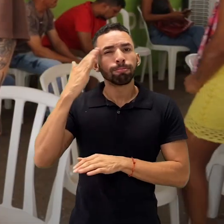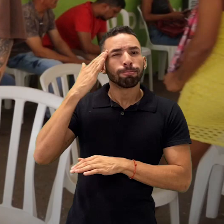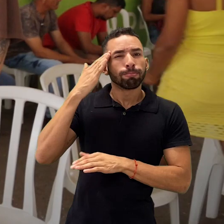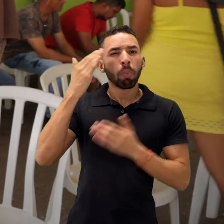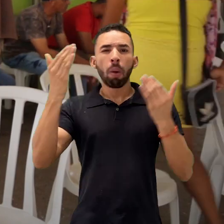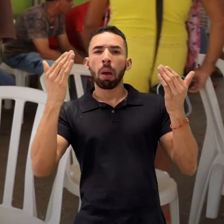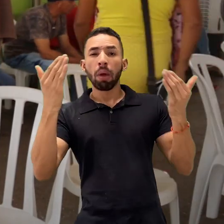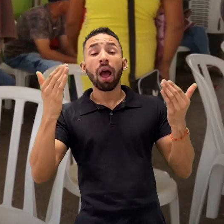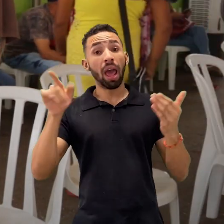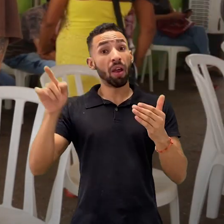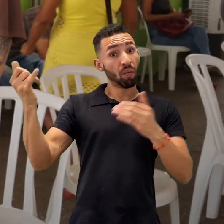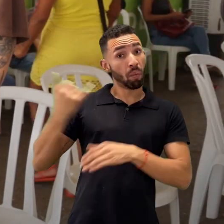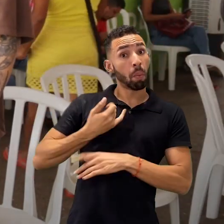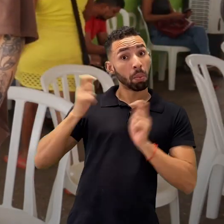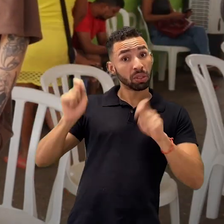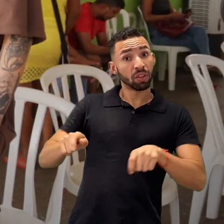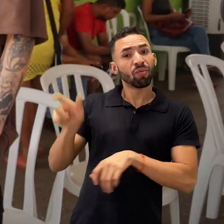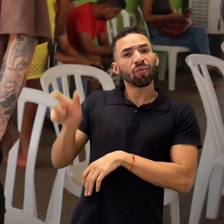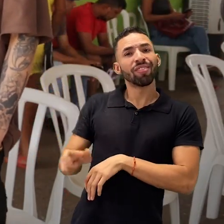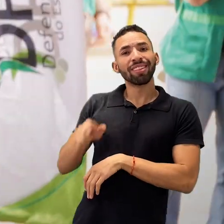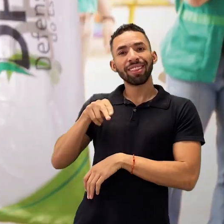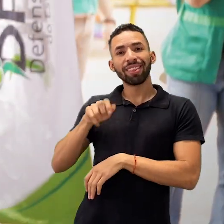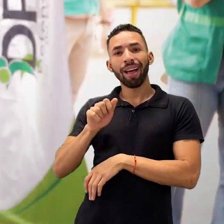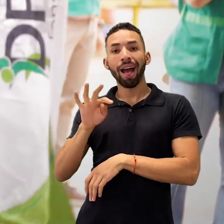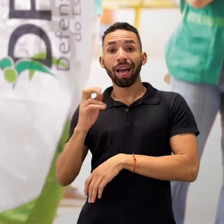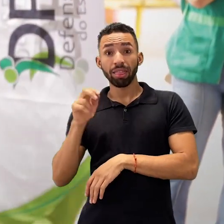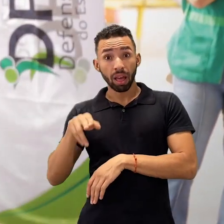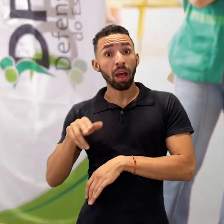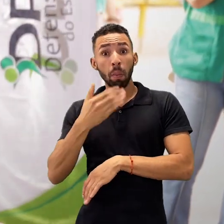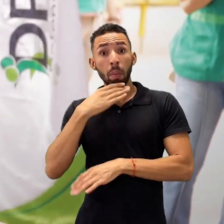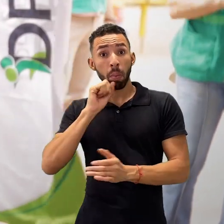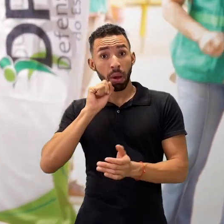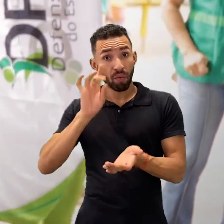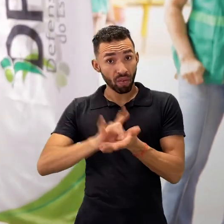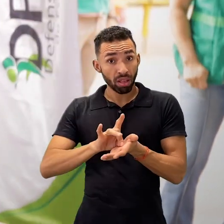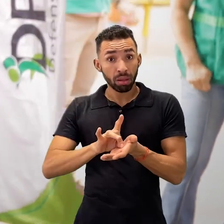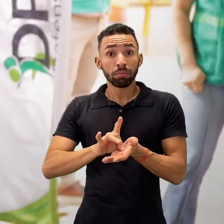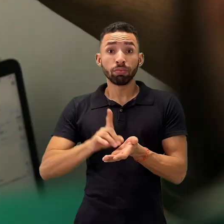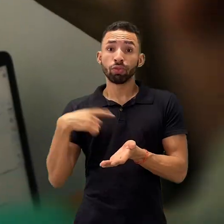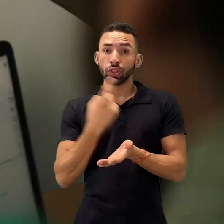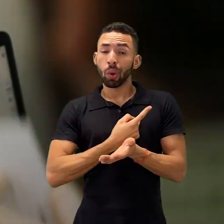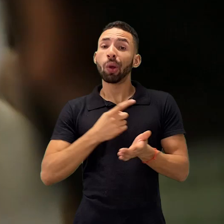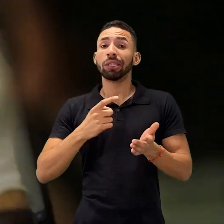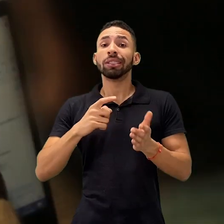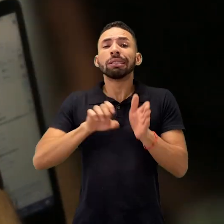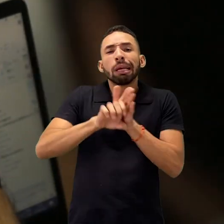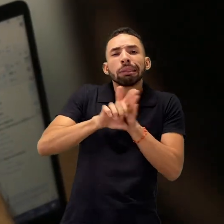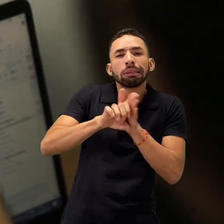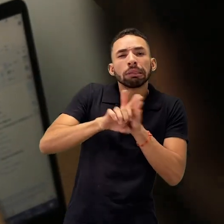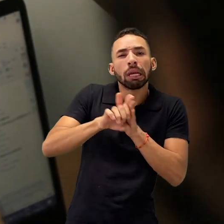Então, ela falou que haveria a possibilidade do Natan ser o pai. A gente realizou o teste DNA,